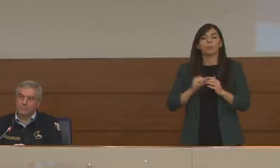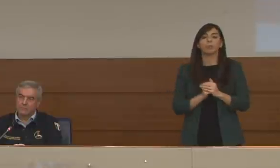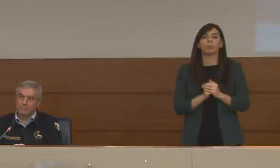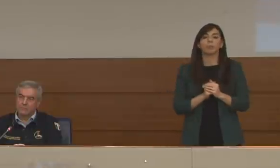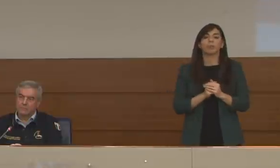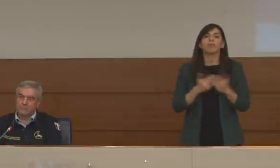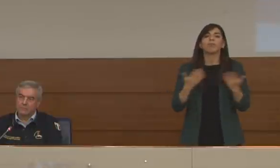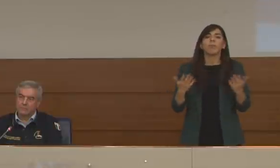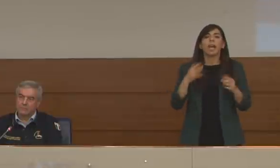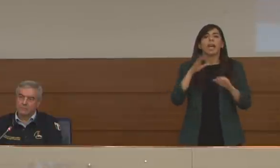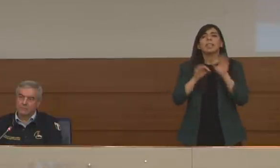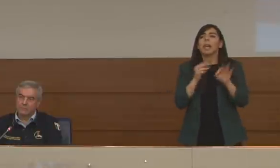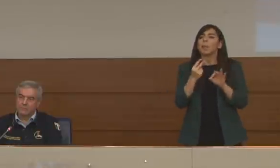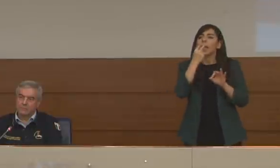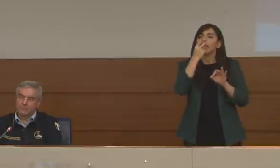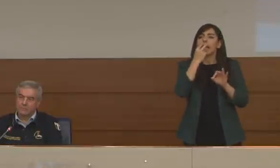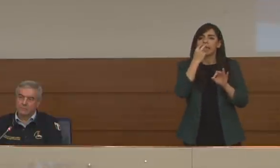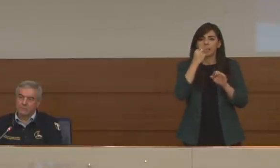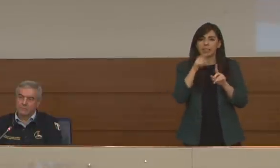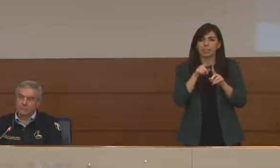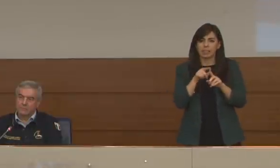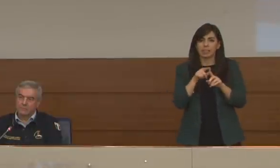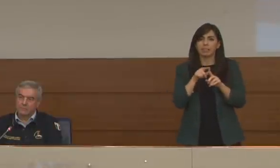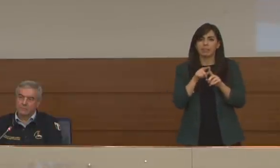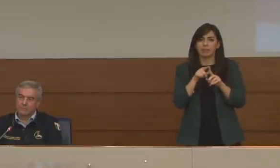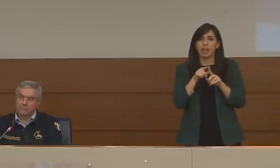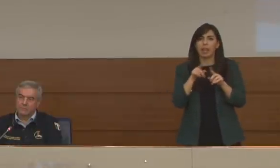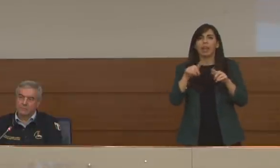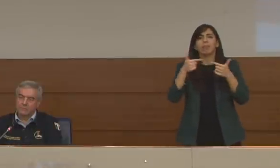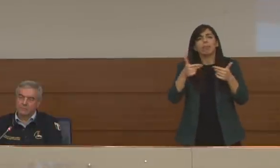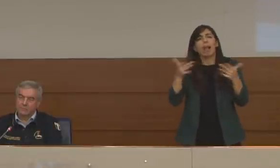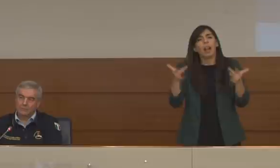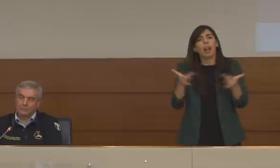in certi casi, quando i pazienti covid-19 iniziano a stare bene,